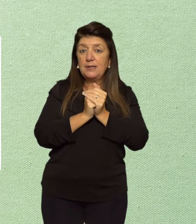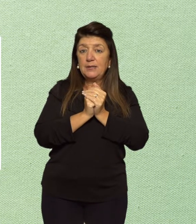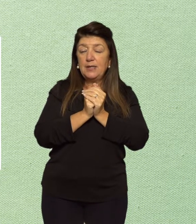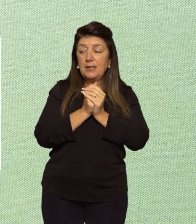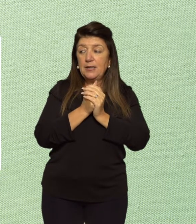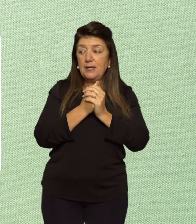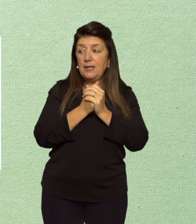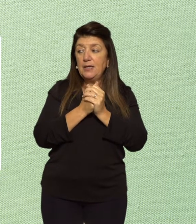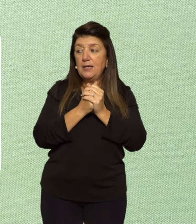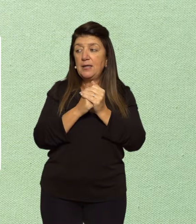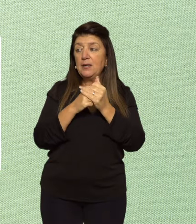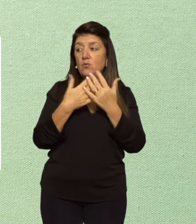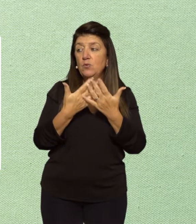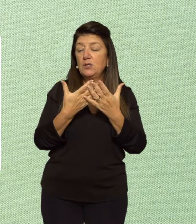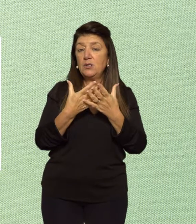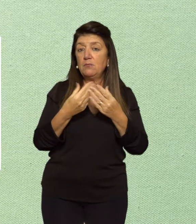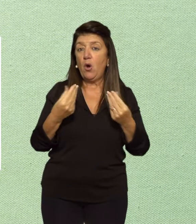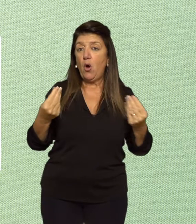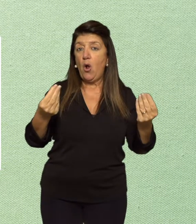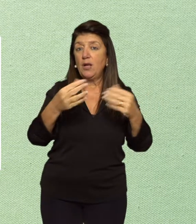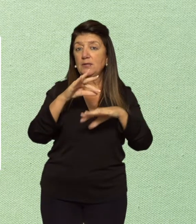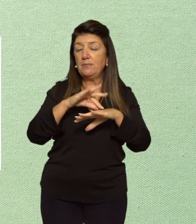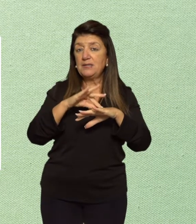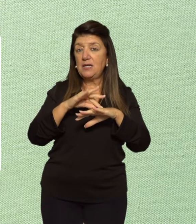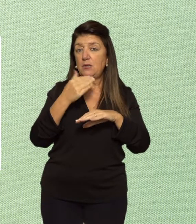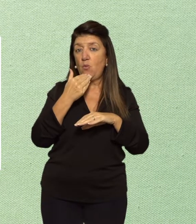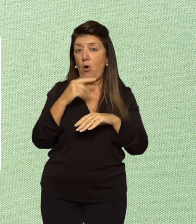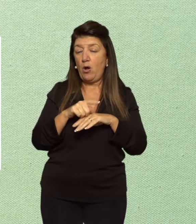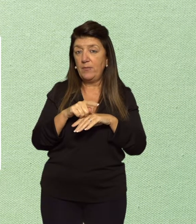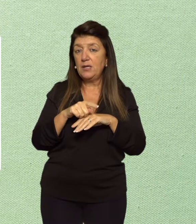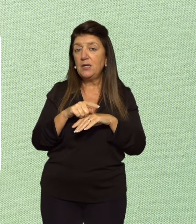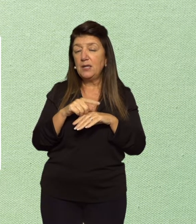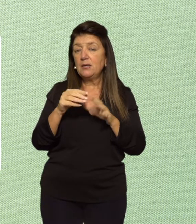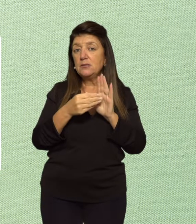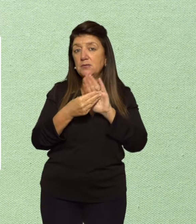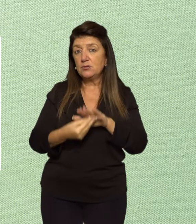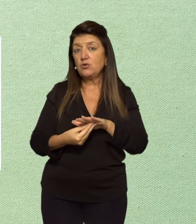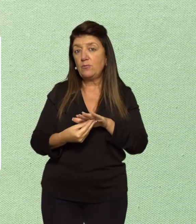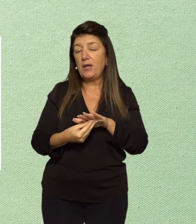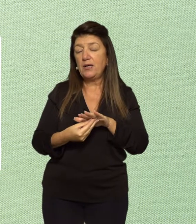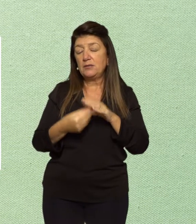Sono molti pazienti uomini che sono sottoposti a violenze un po' ad ampio spettro, sia quelle di cui